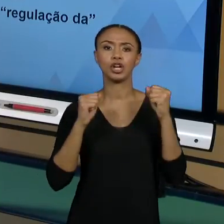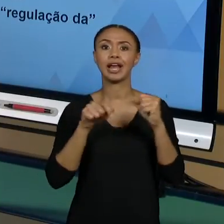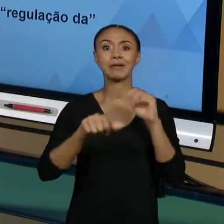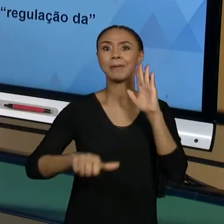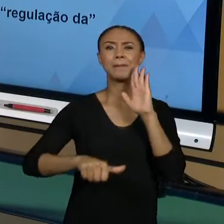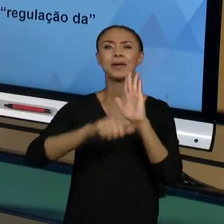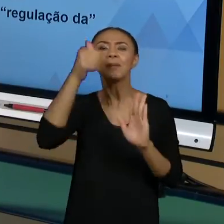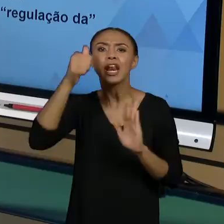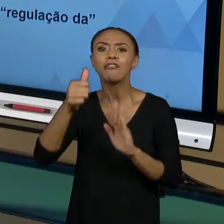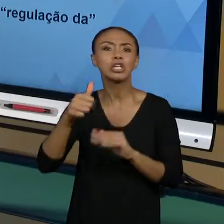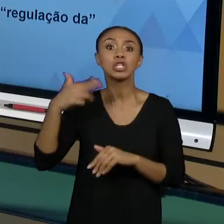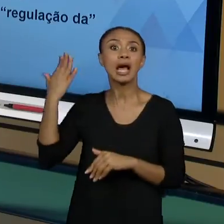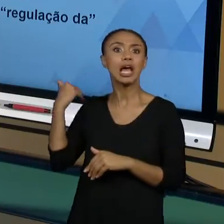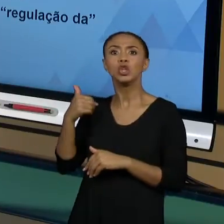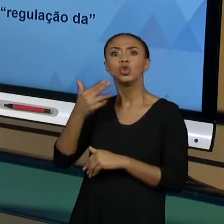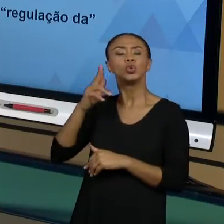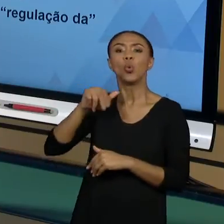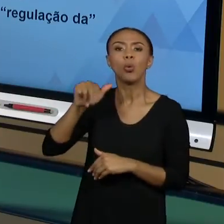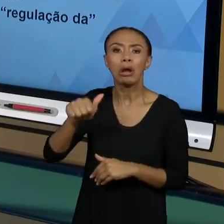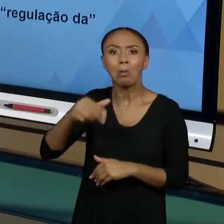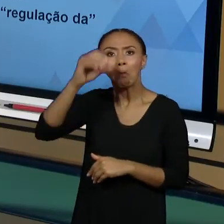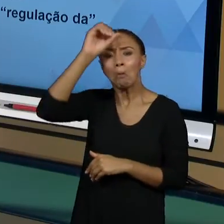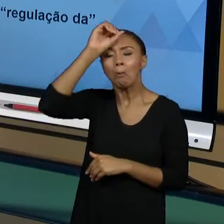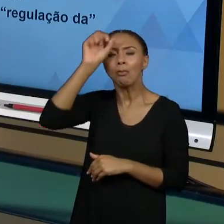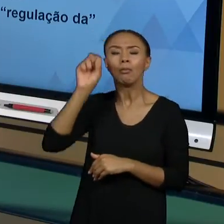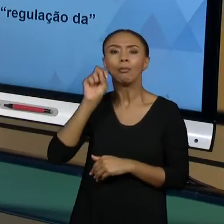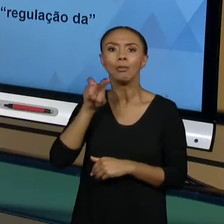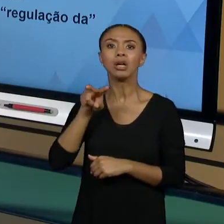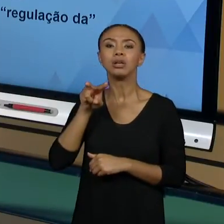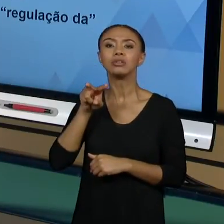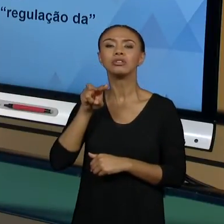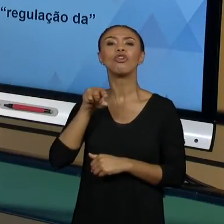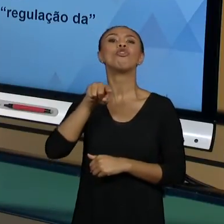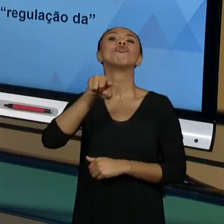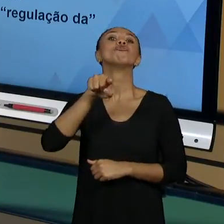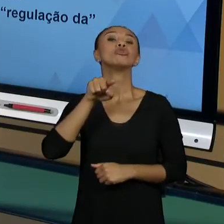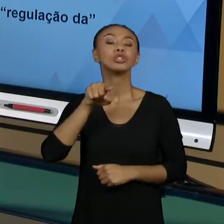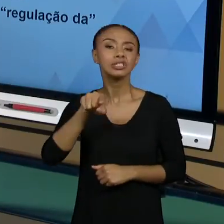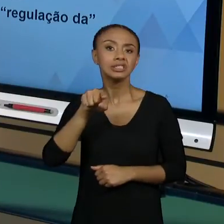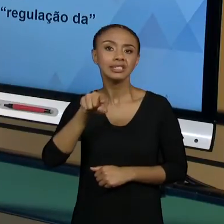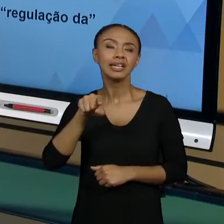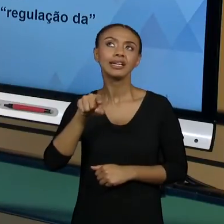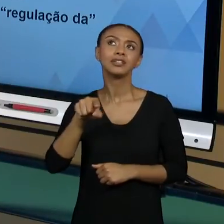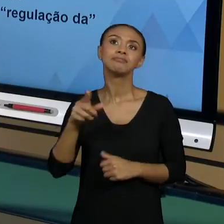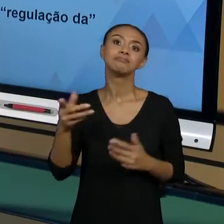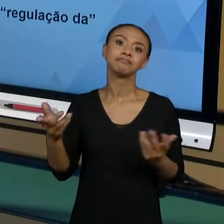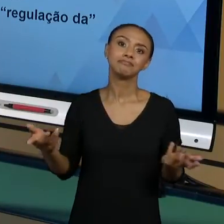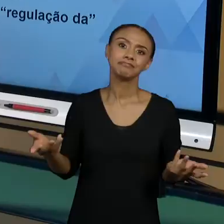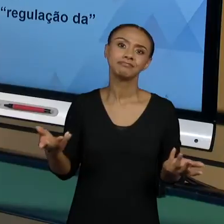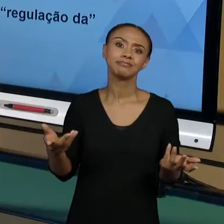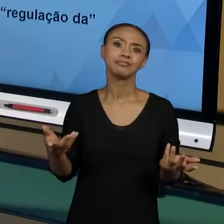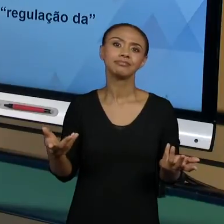PRIMEIRA VEZ, QUE VOCÊ DESCONHECE. QUAL É A POSSIBILIDADE DE VOCÊ SIGNIFICAR AQUILO? VOCÊ VAI